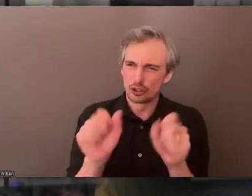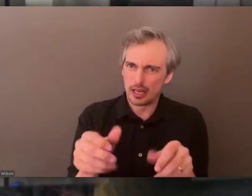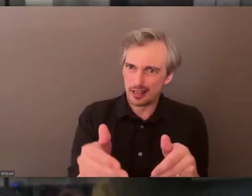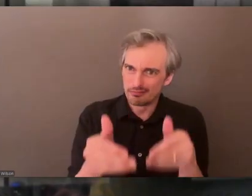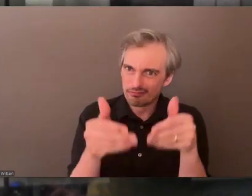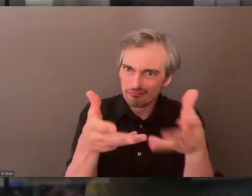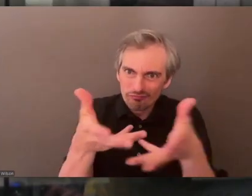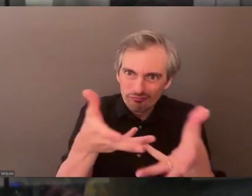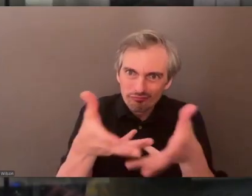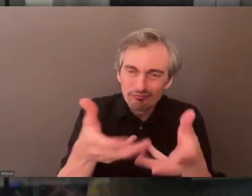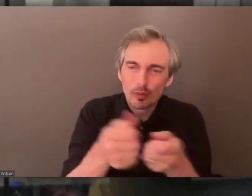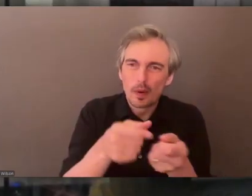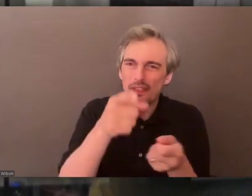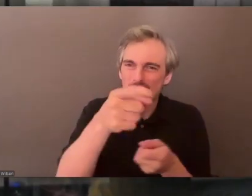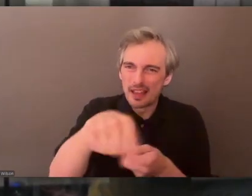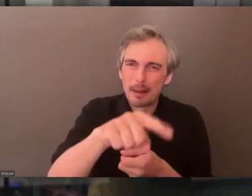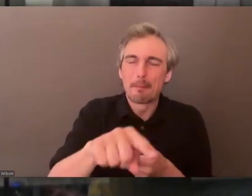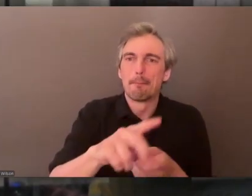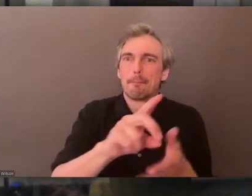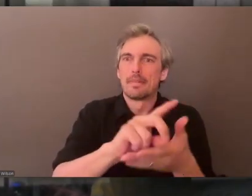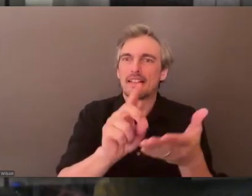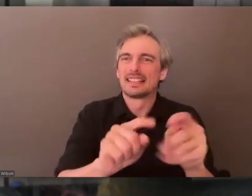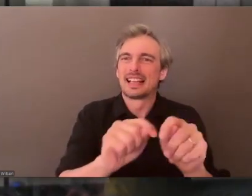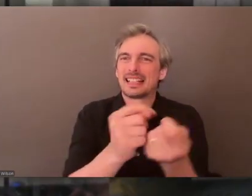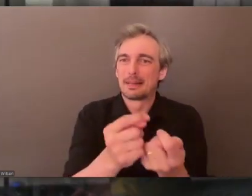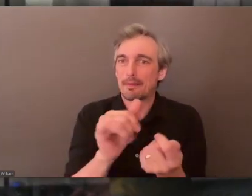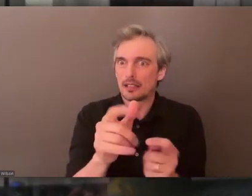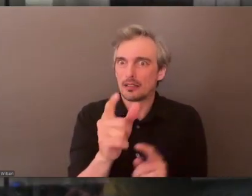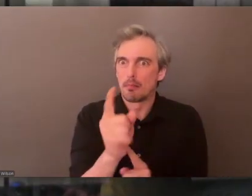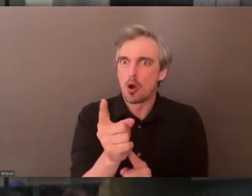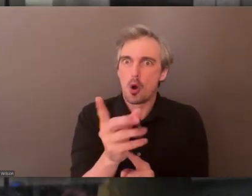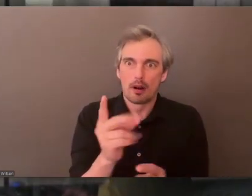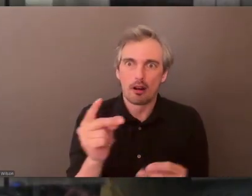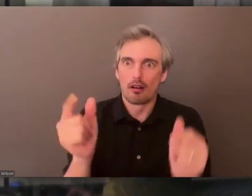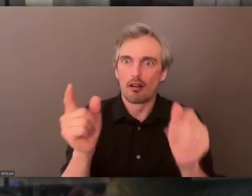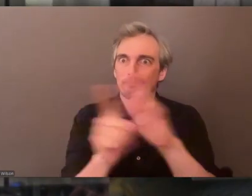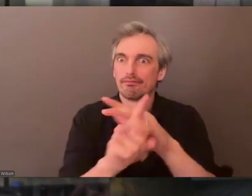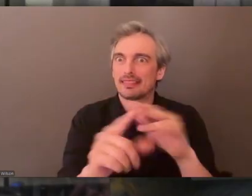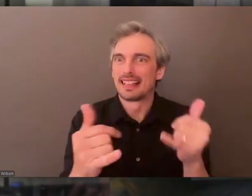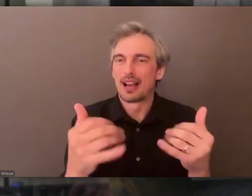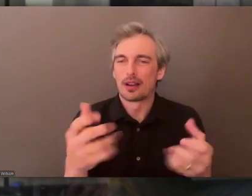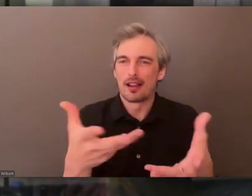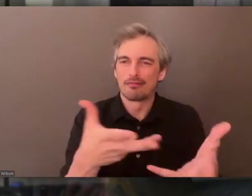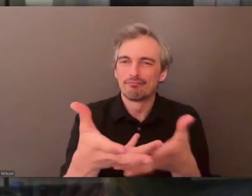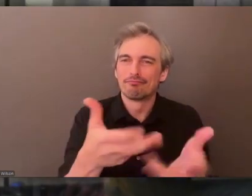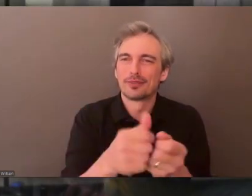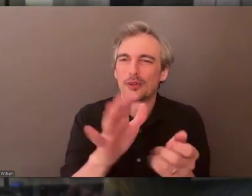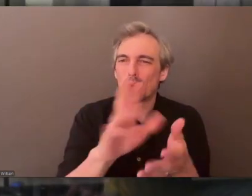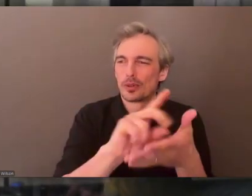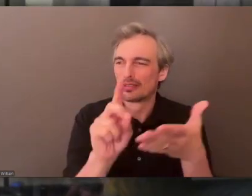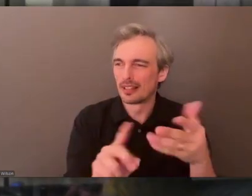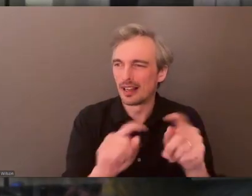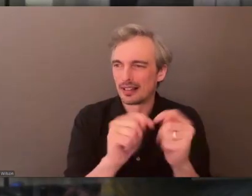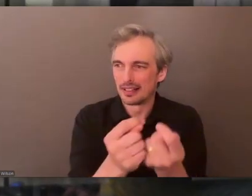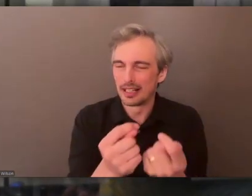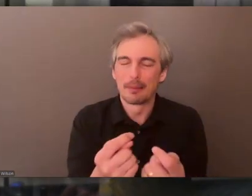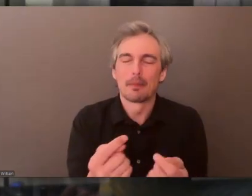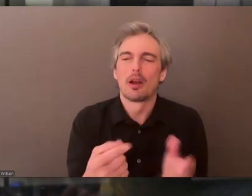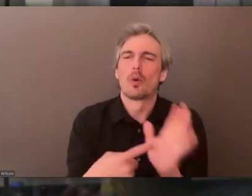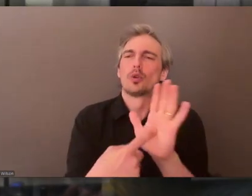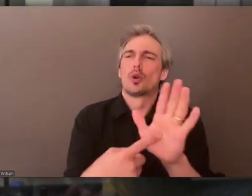ここであなたが参加して、彼らと協力して、「ブランドガイドラインに従いながら、どの ようにしてもっとアクセシブルにできるかをお見せしましょう」と言うことができます。